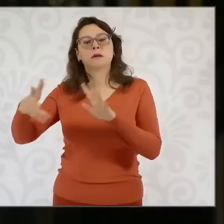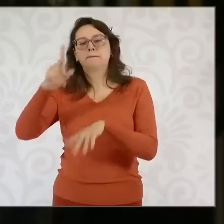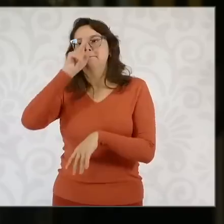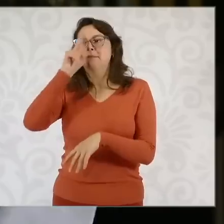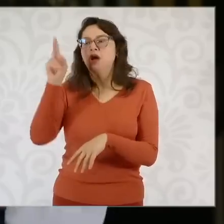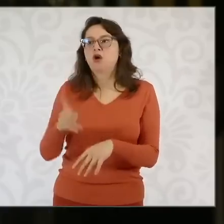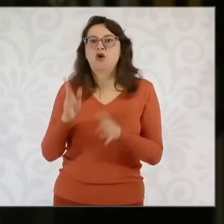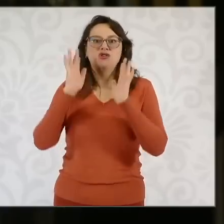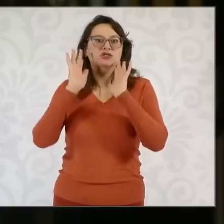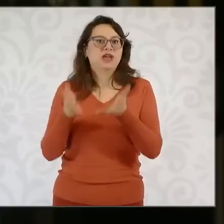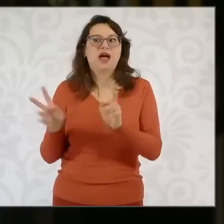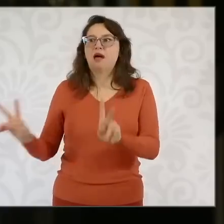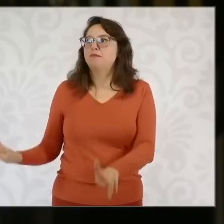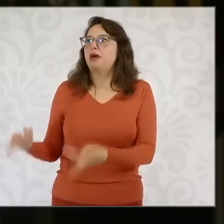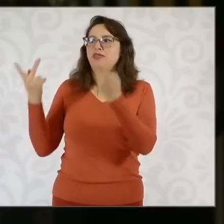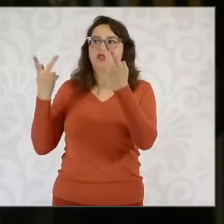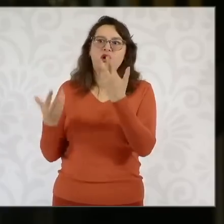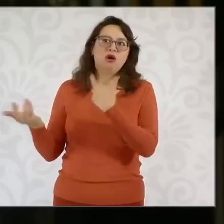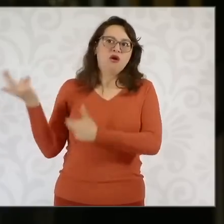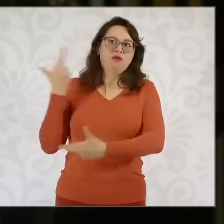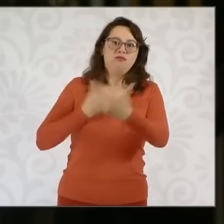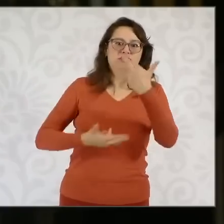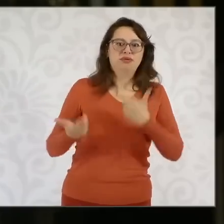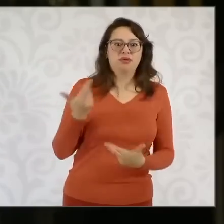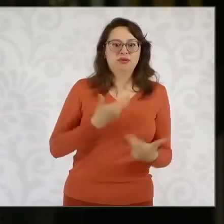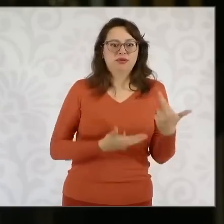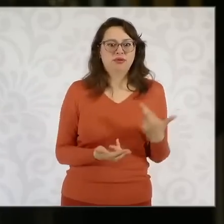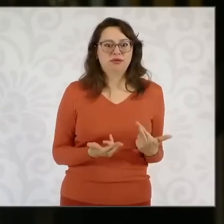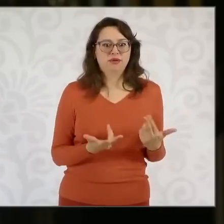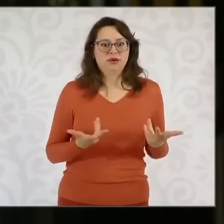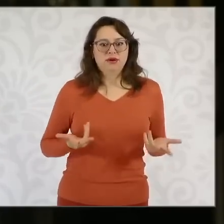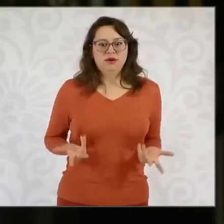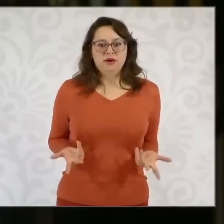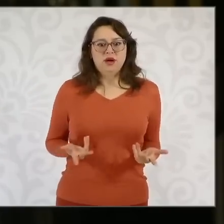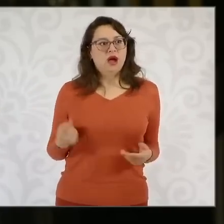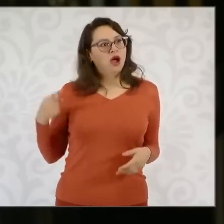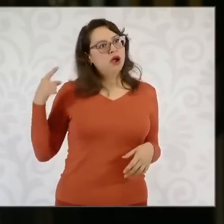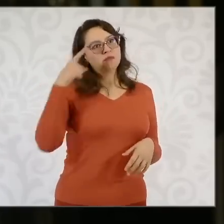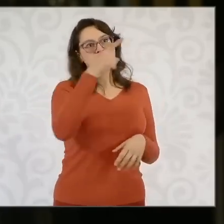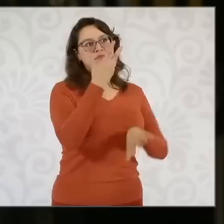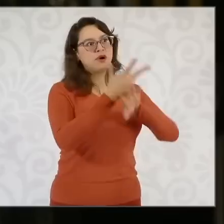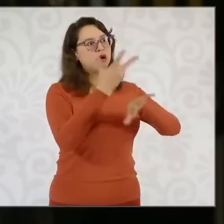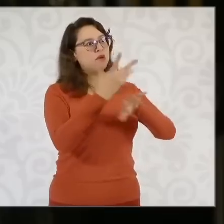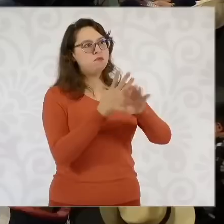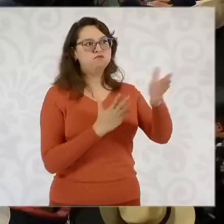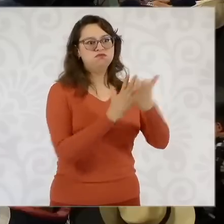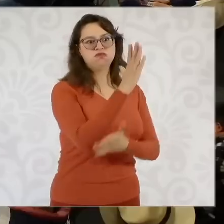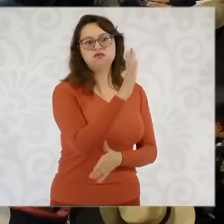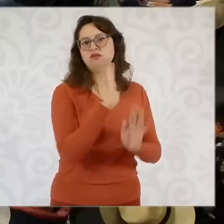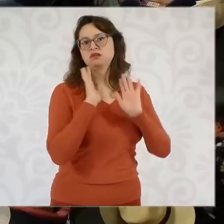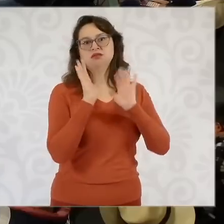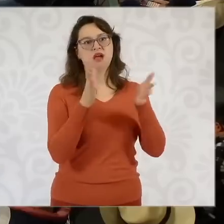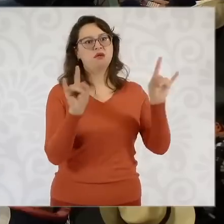vendieron todo no pueden llegar allá a Orlando porque ya no van a pasar y están solicitando